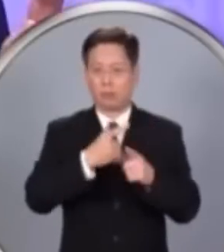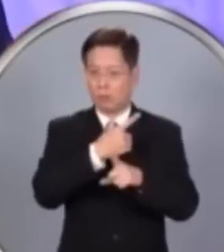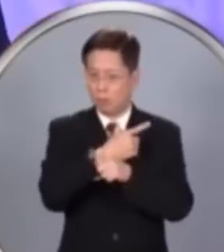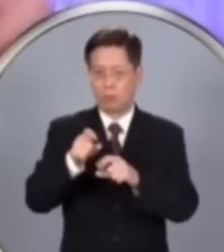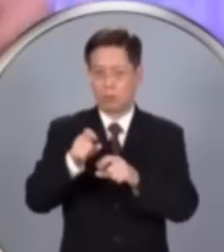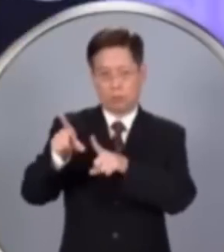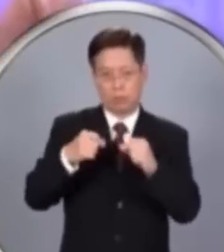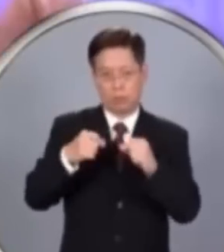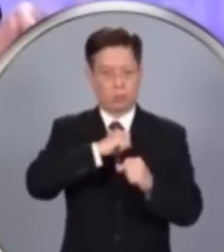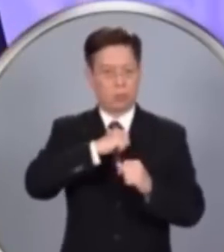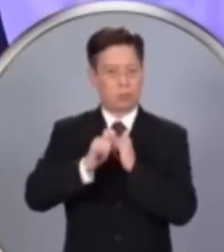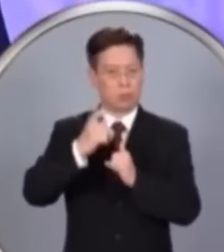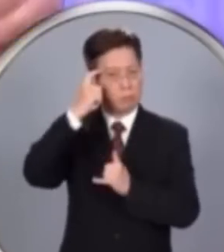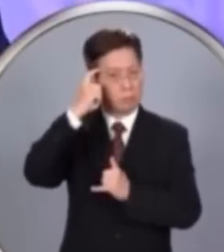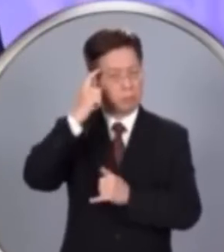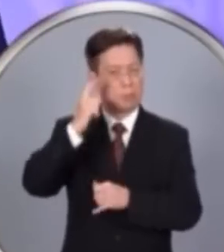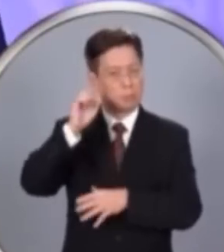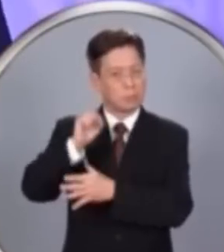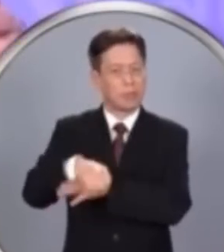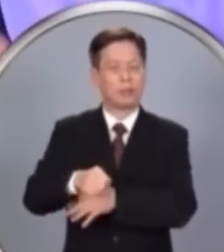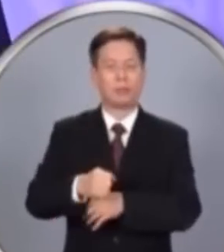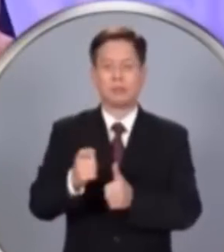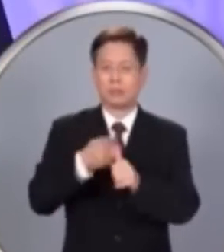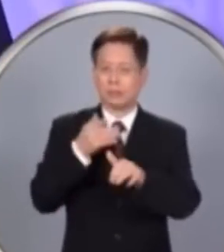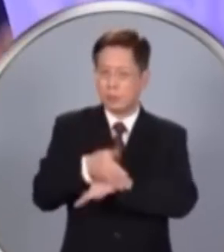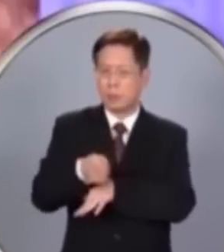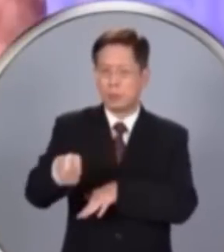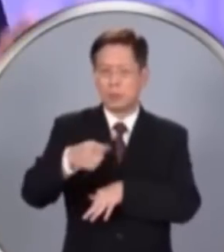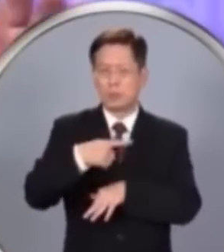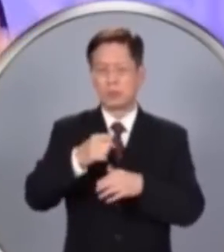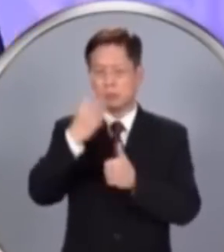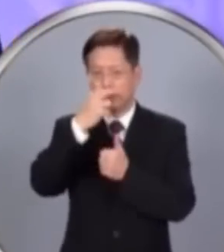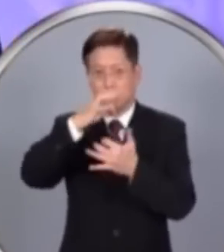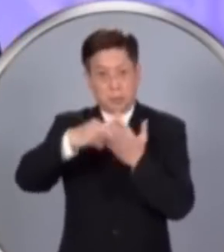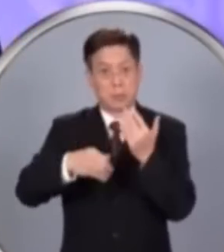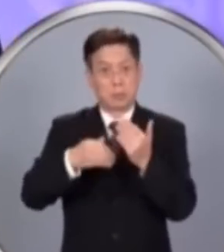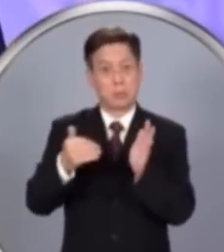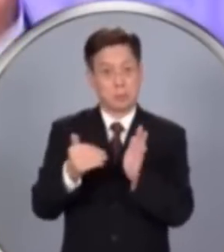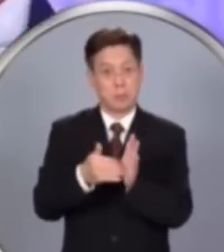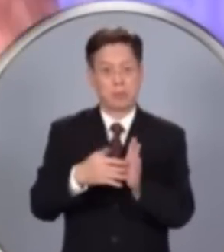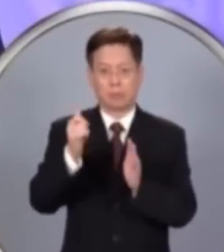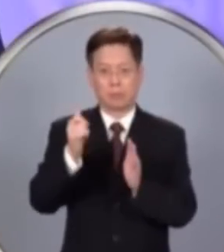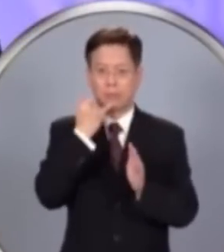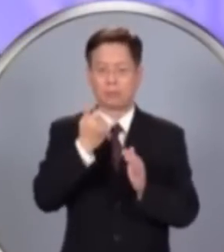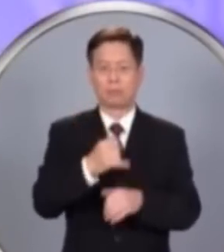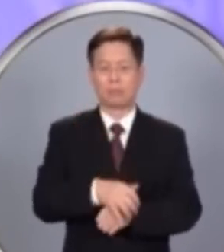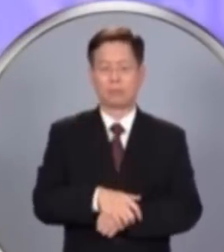我們要先通過 兩岸的所有協議的監督條例 但是最重要的